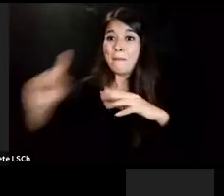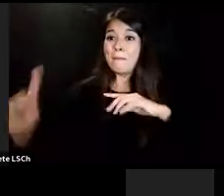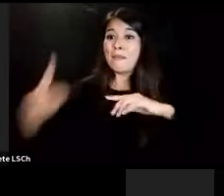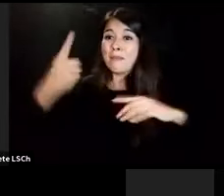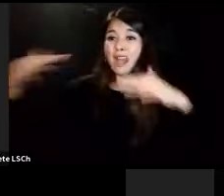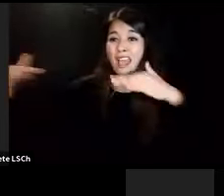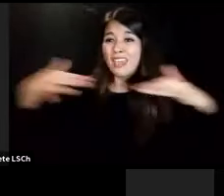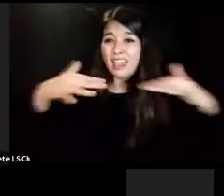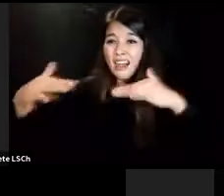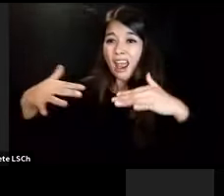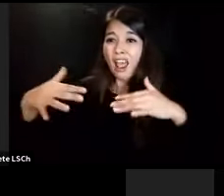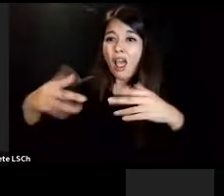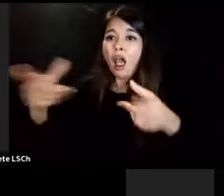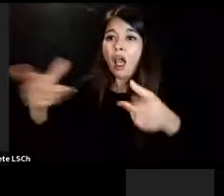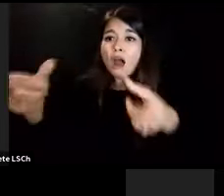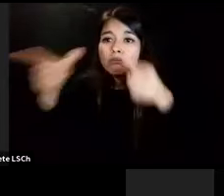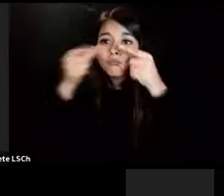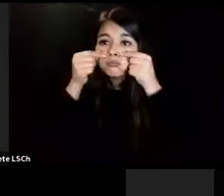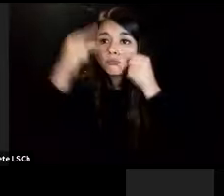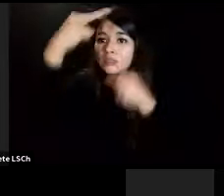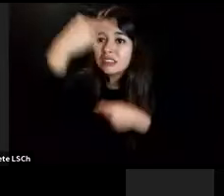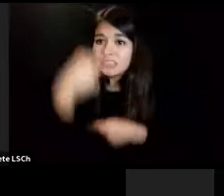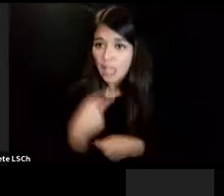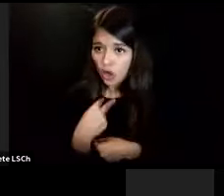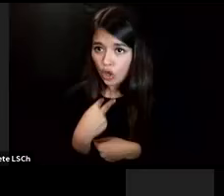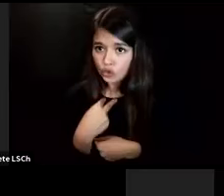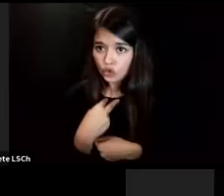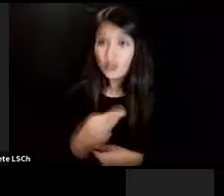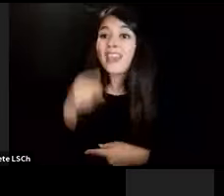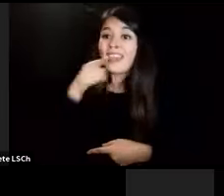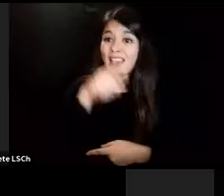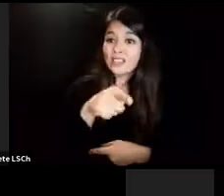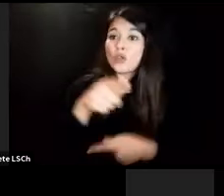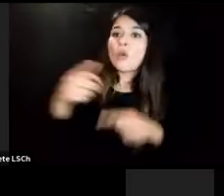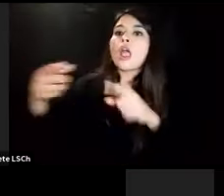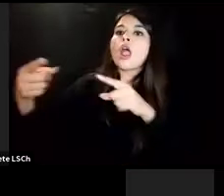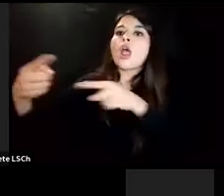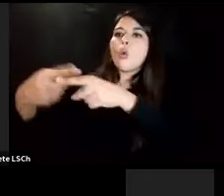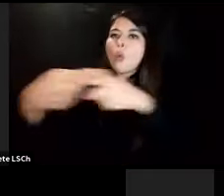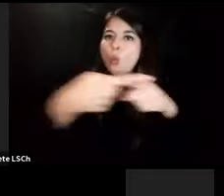Esta asociación luego se se unió a esfuerzos en Inglaterra en Gran Bretaña